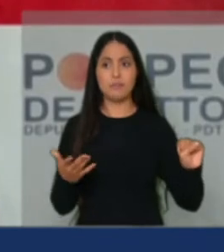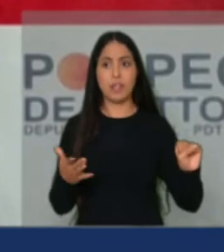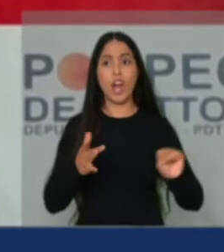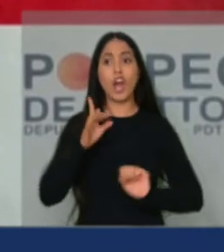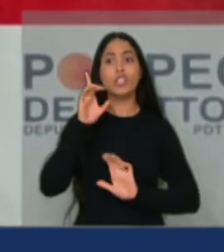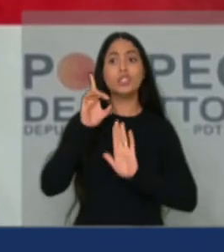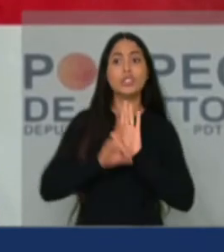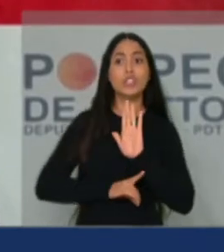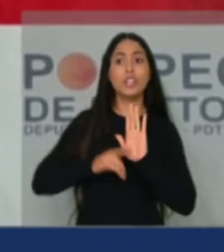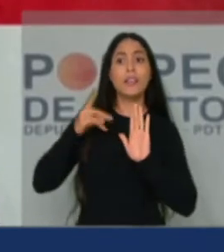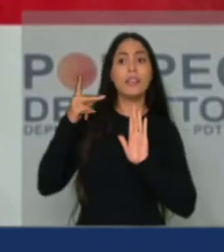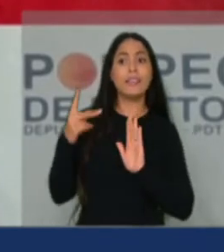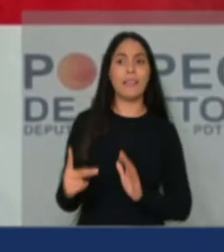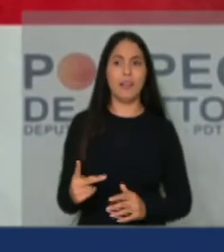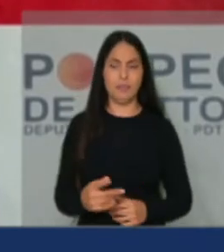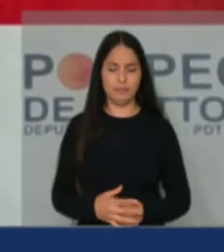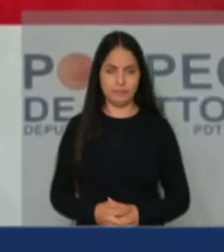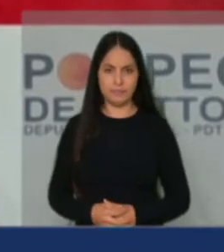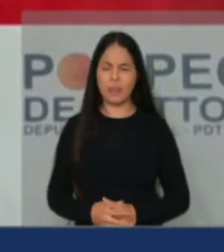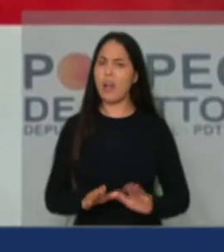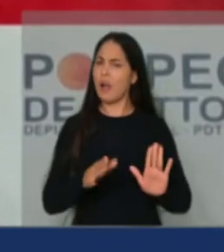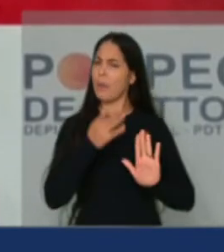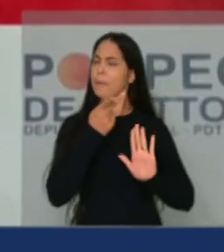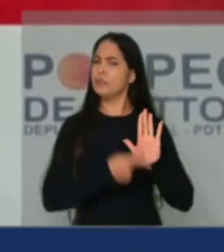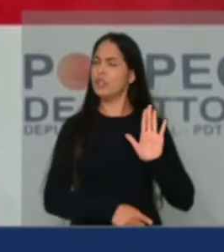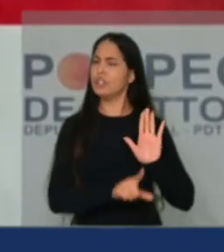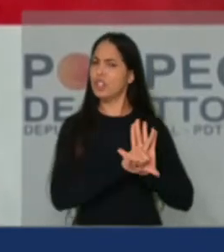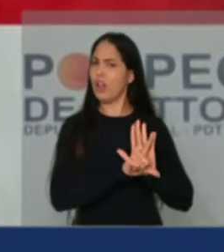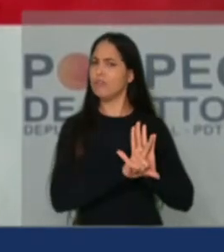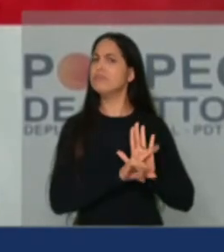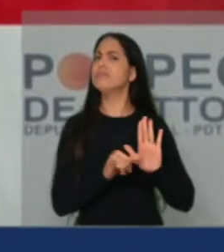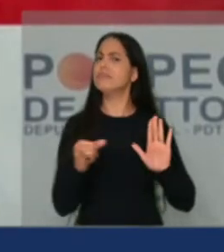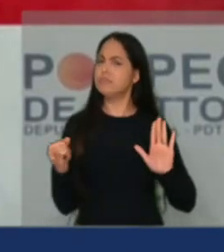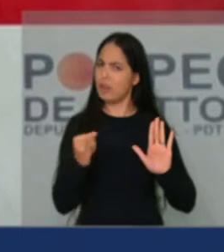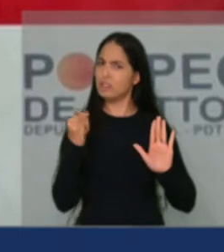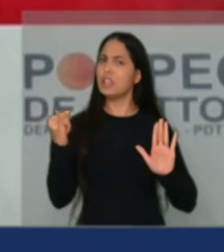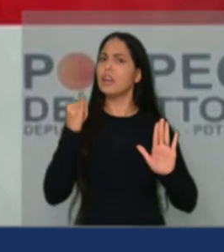RECUPERADO. O PROJETO É IMPORTANTE, PRESIDENTE, PORQUE